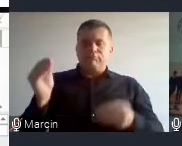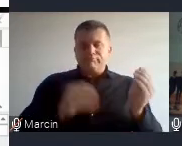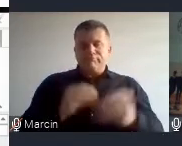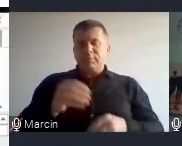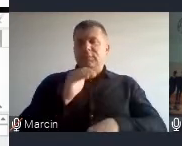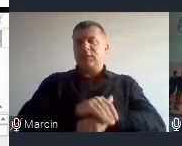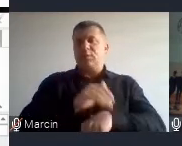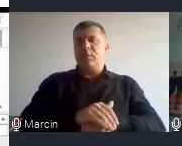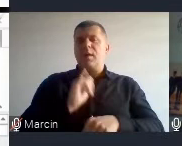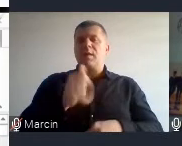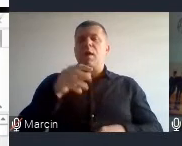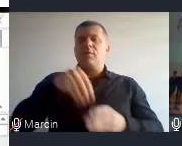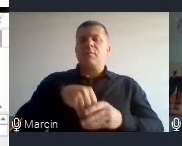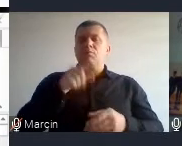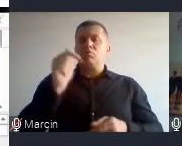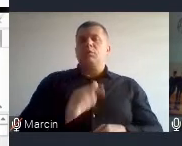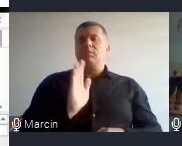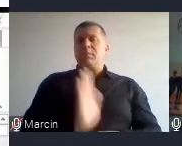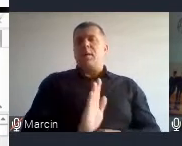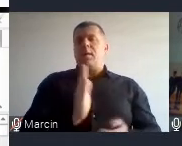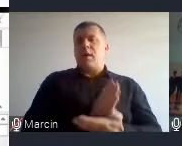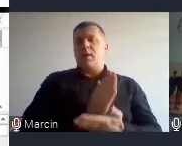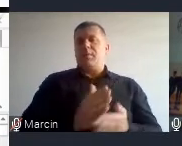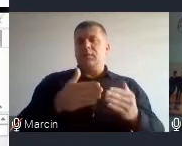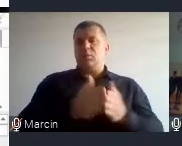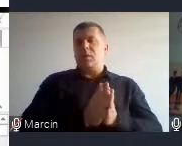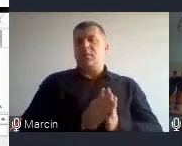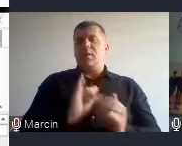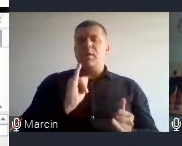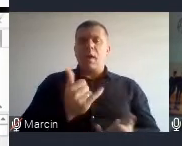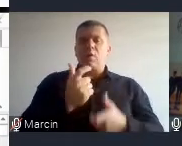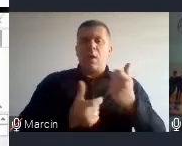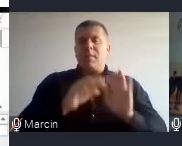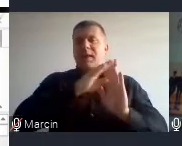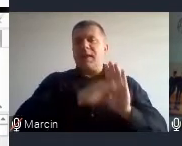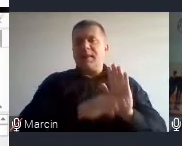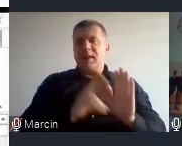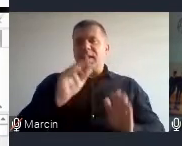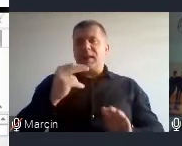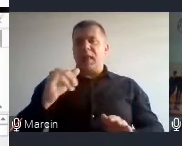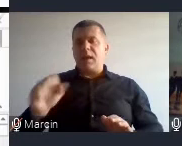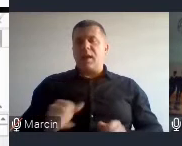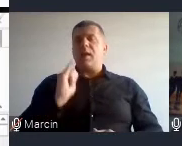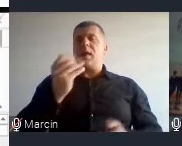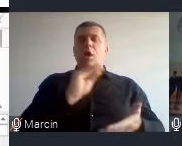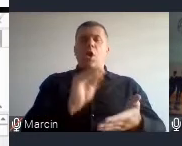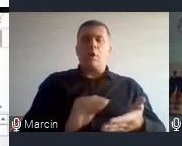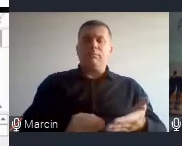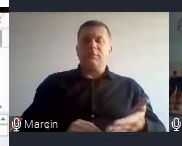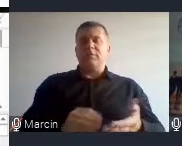Jakie ono ma elementy składowe, w jaki sposób konstruować kryteria, jak opisywać przedmiot zamówienia.